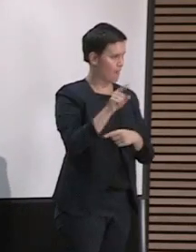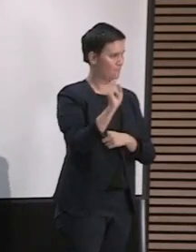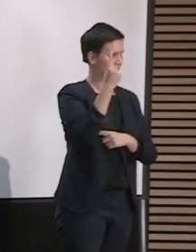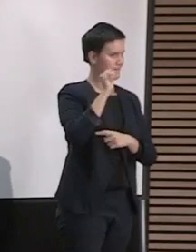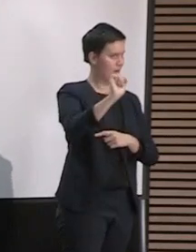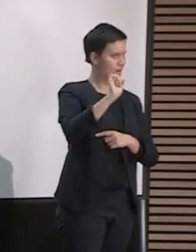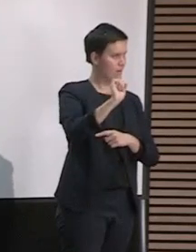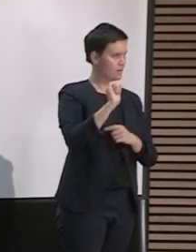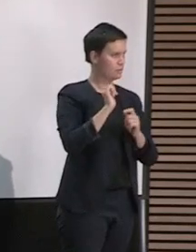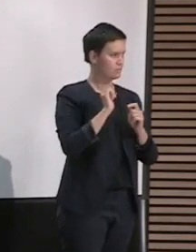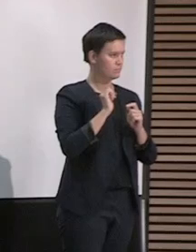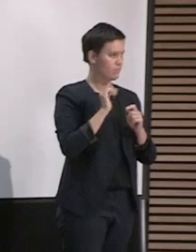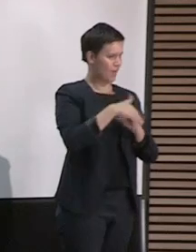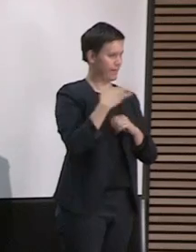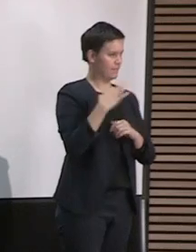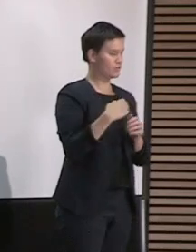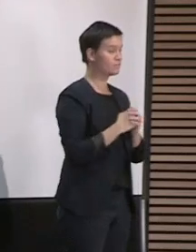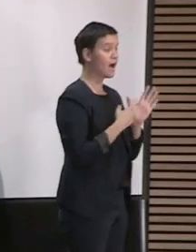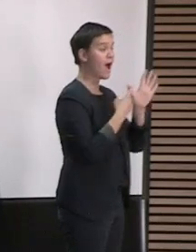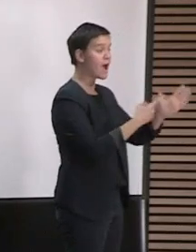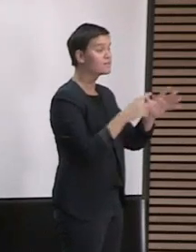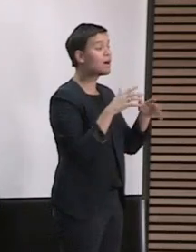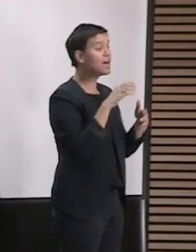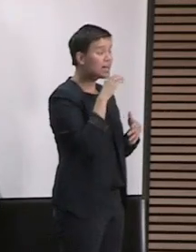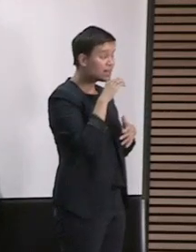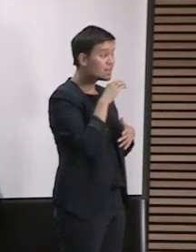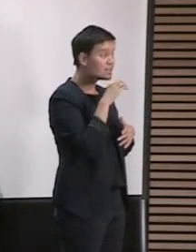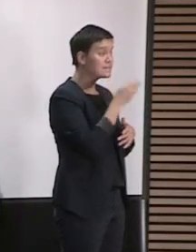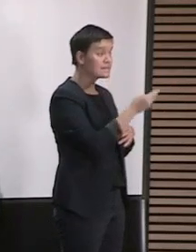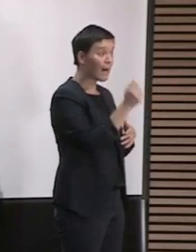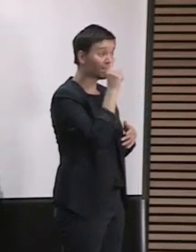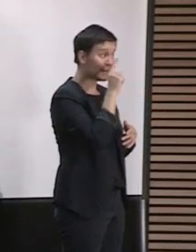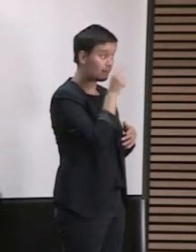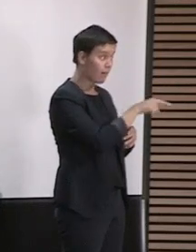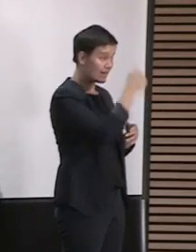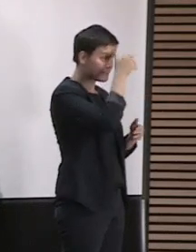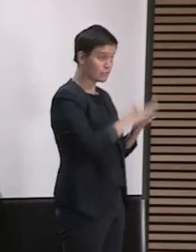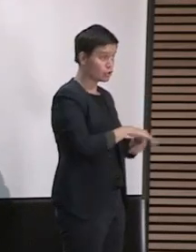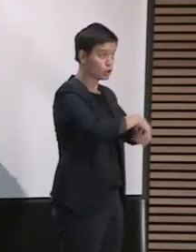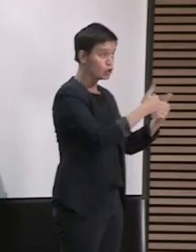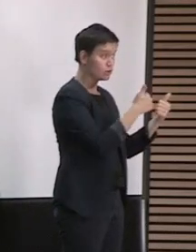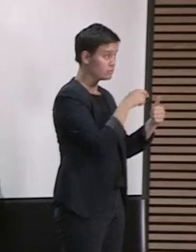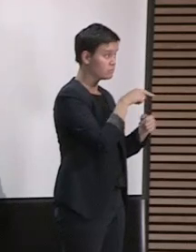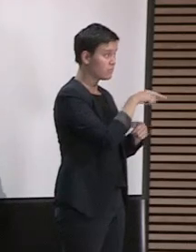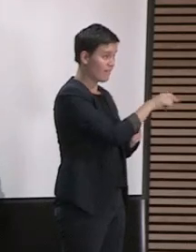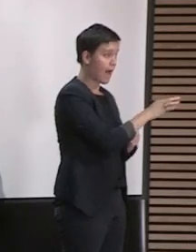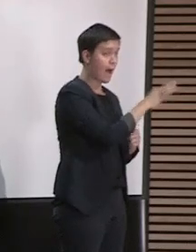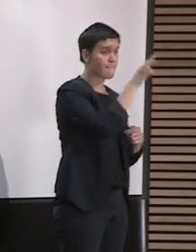hei whakatau ma te whakahaere i Akarana? GRANT He maha aku urupare. E tika ana ki te mea he tangata